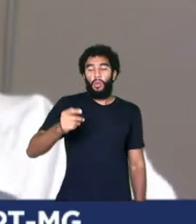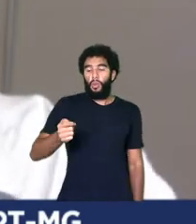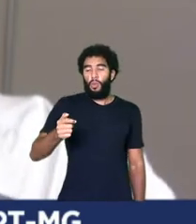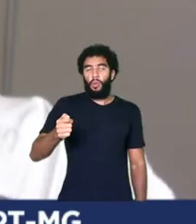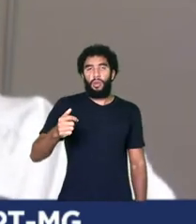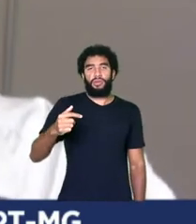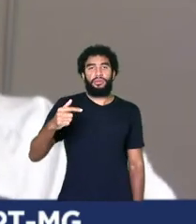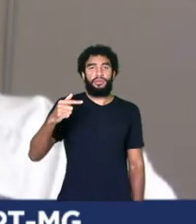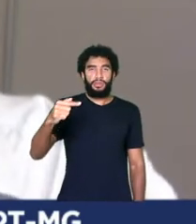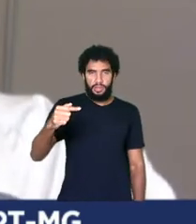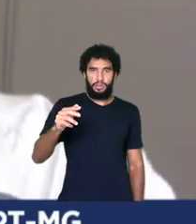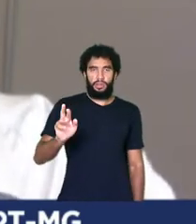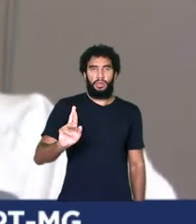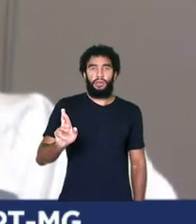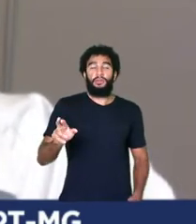QUASE 7 REAIS E COM ISSO O QUE NÓS TEMOS? INFLAÇÃO ALTA. O